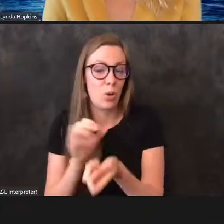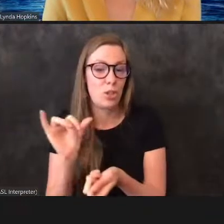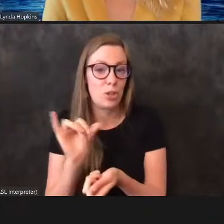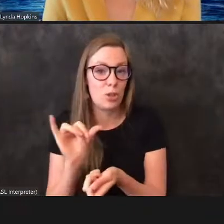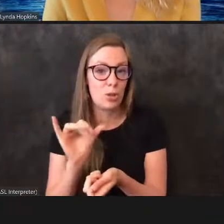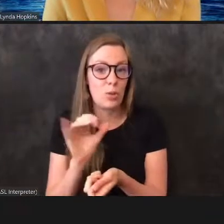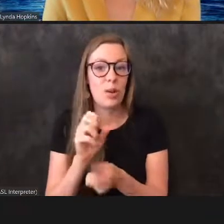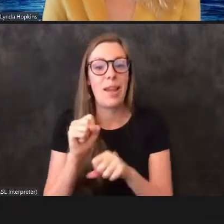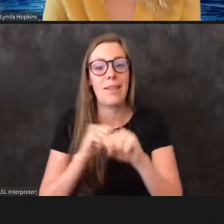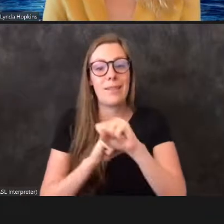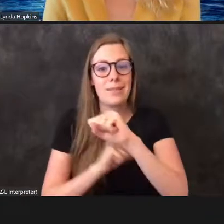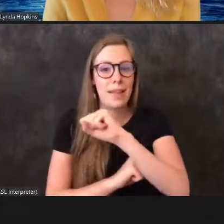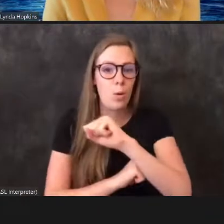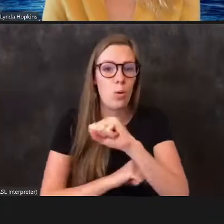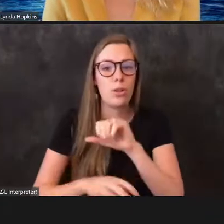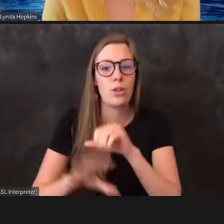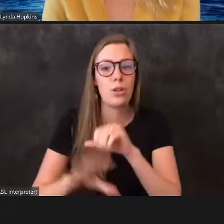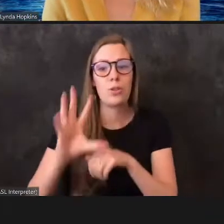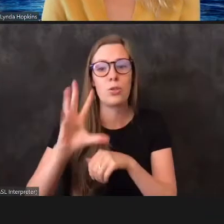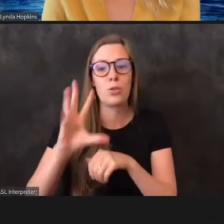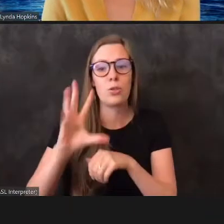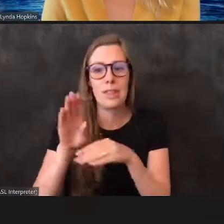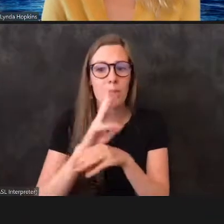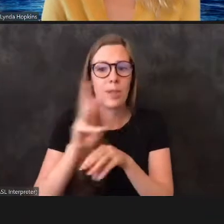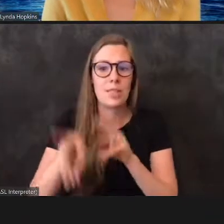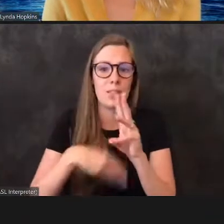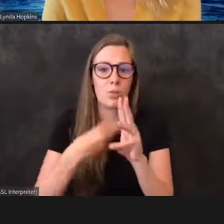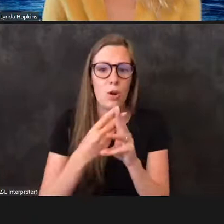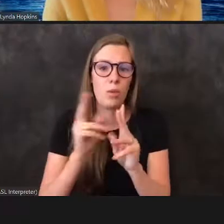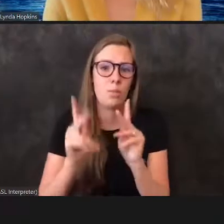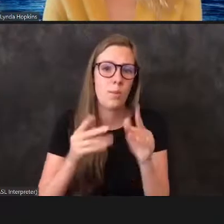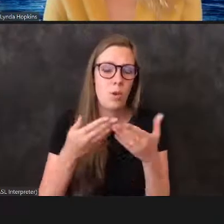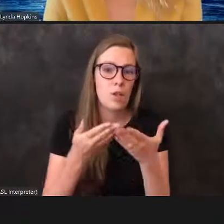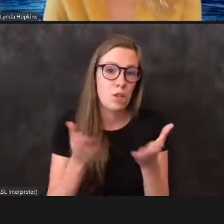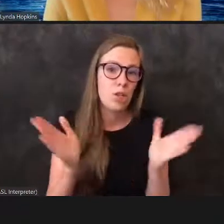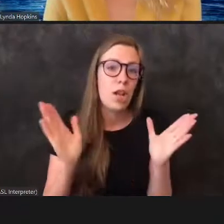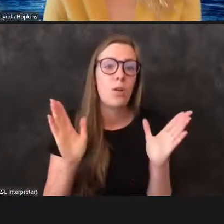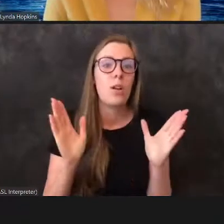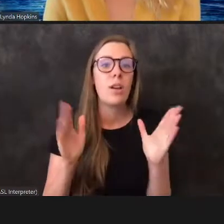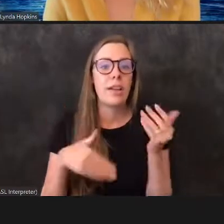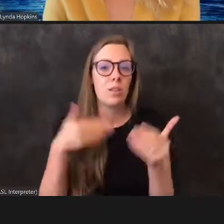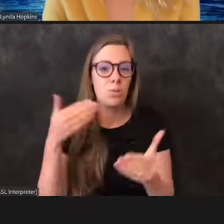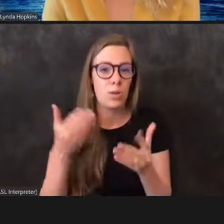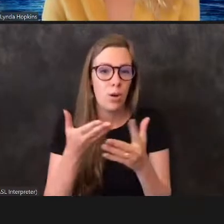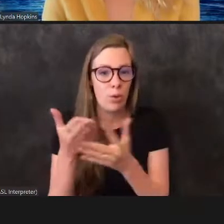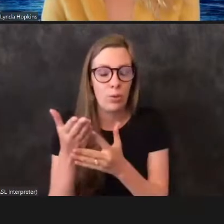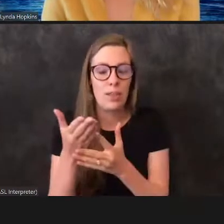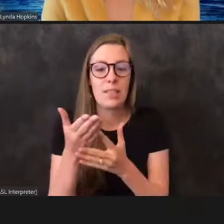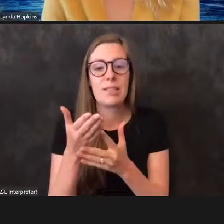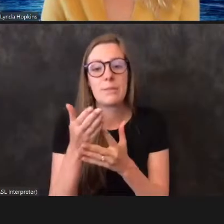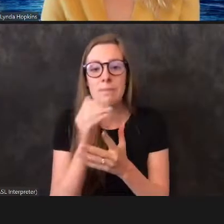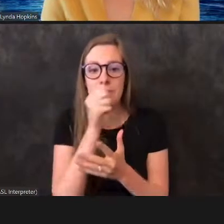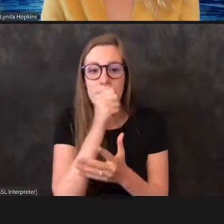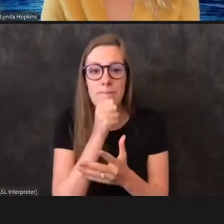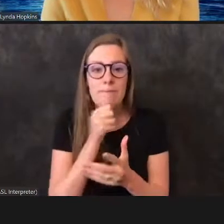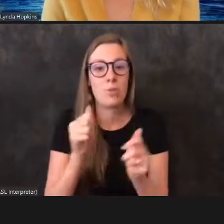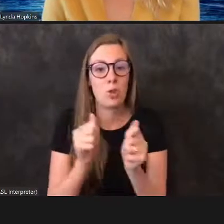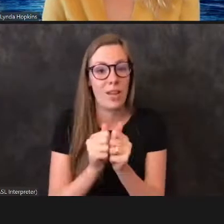al igual que todos los que representan Taga, el estado y el mundo de negocios en general, que atravesamos esta pandemia todos juntos.